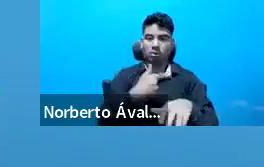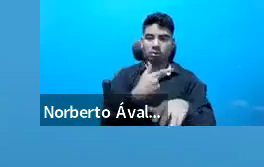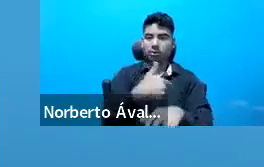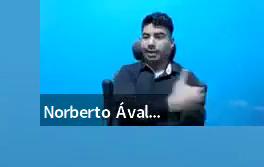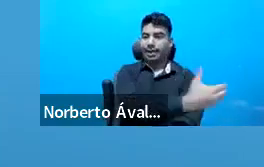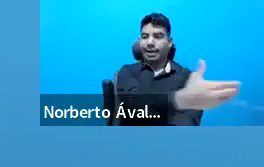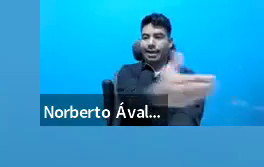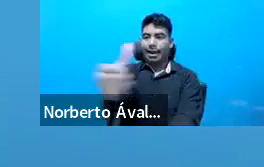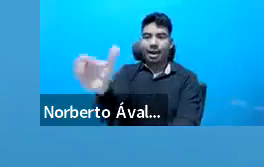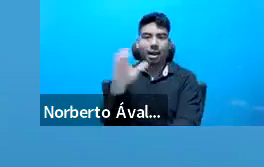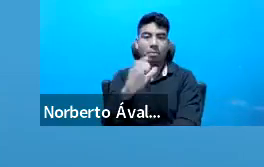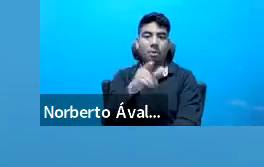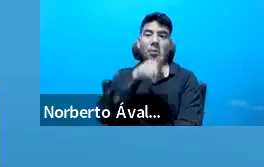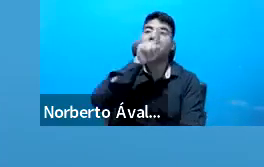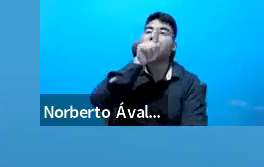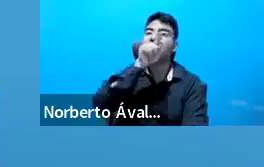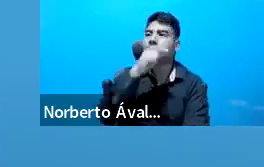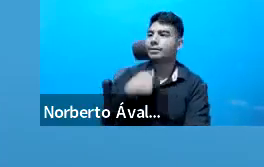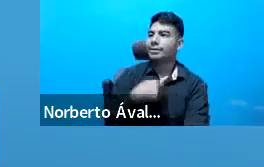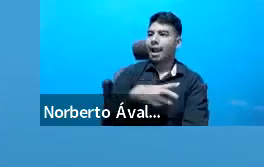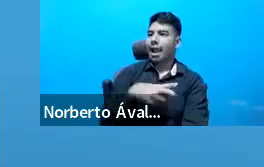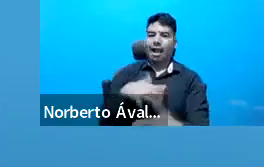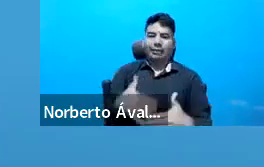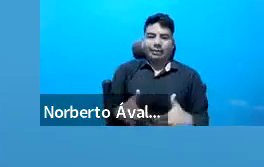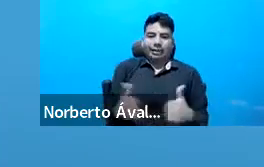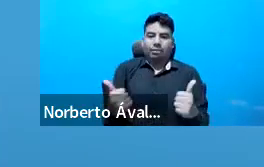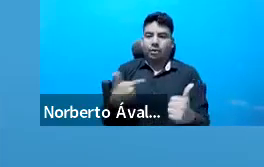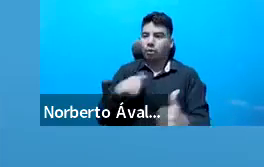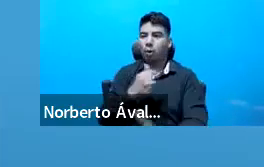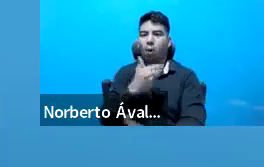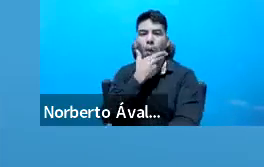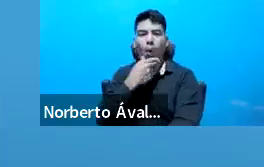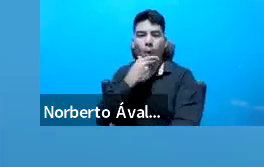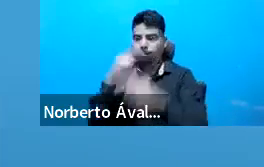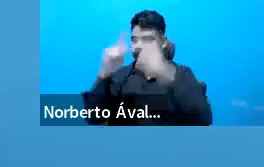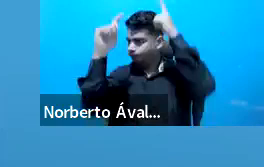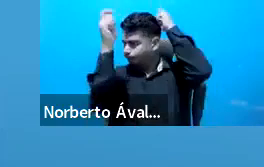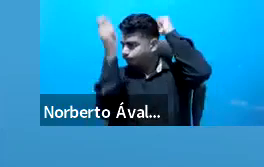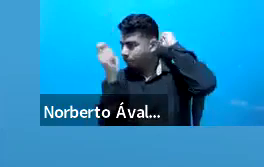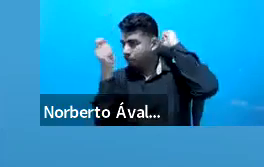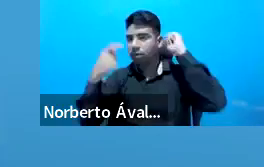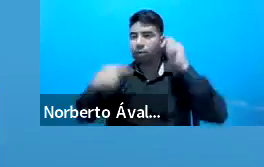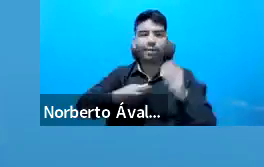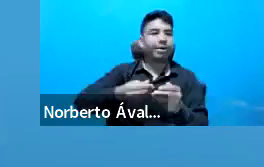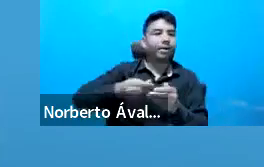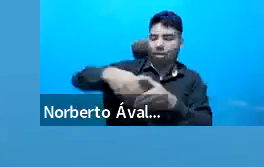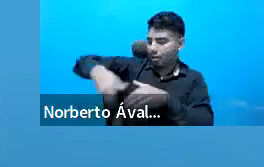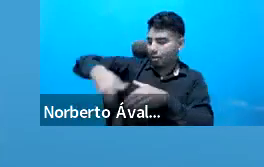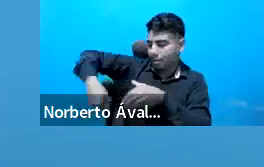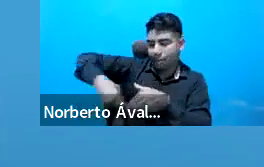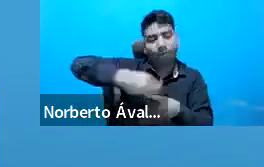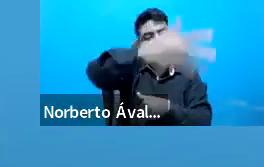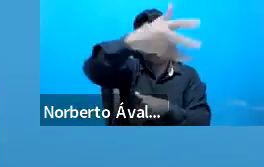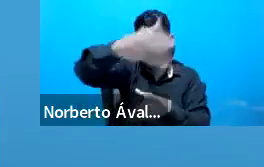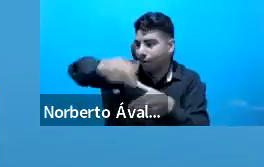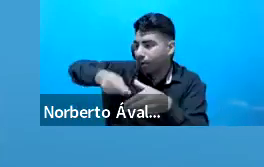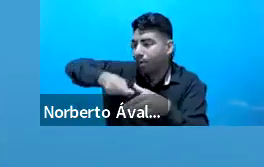porque en tiempos de sequía digamos que digamos que siempre llega el alivio y en tiempos de sequía y en tiempos de sequía tienen que tener guardadual, entonces cuando cuando lo reparten, siempre